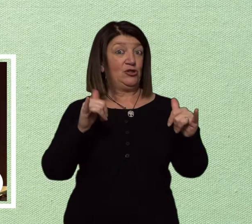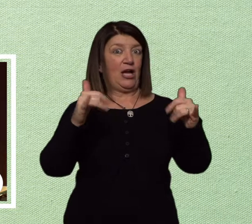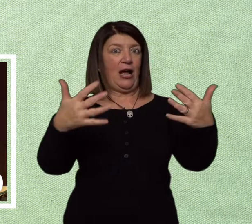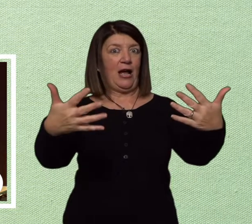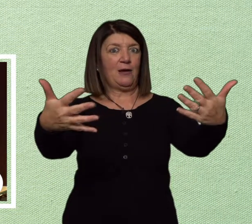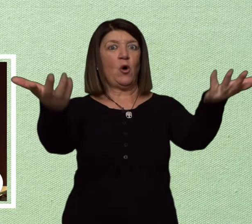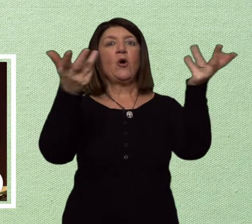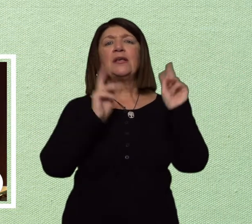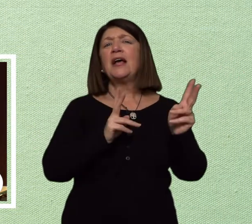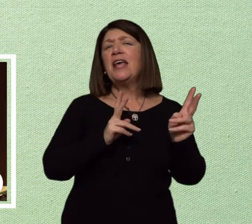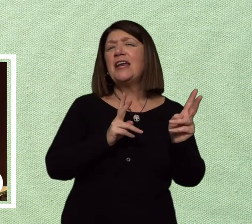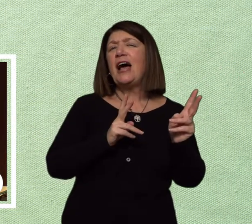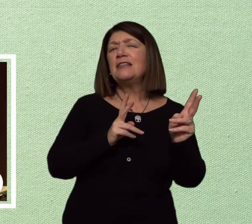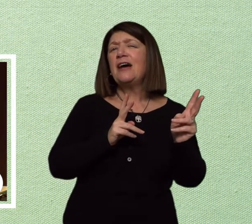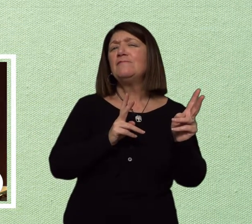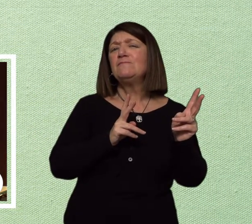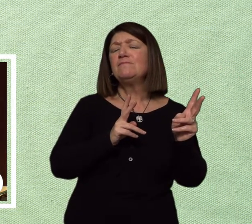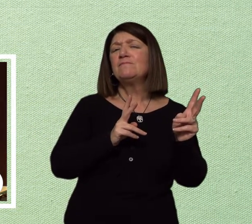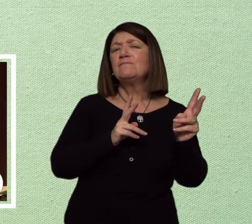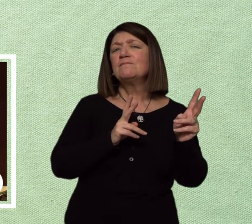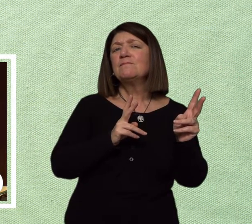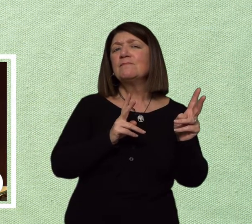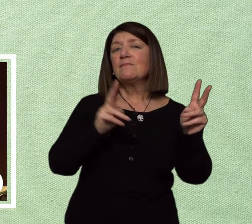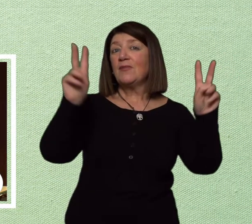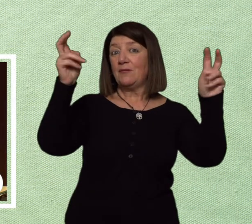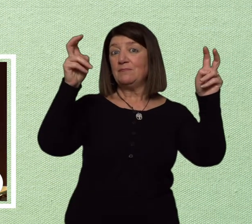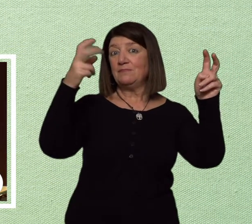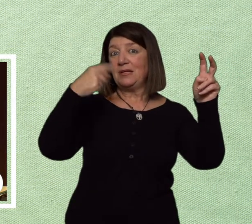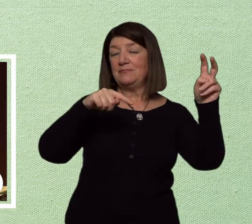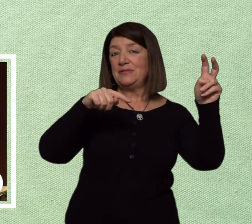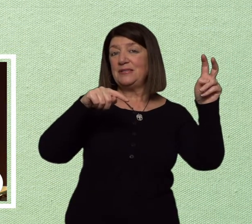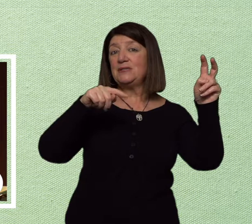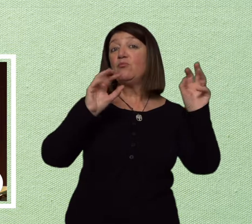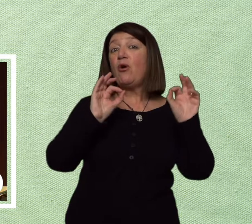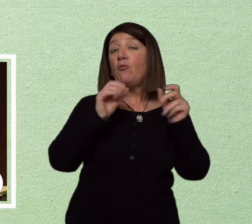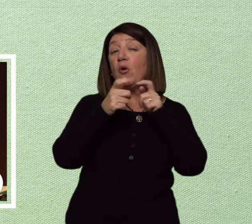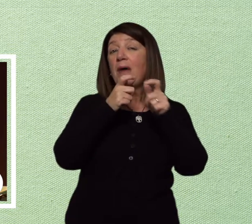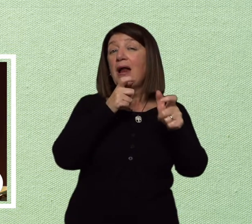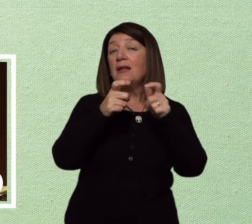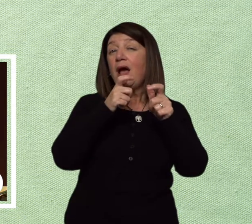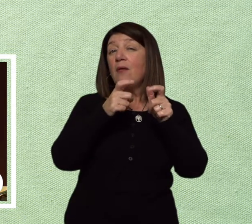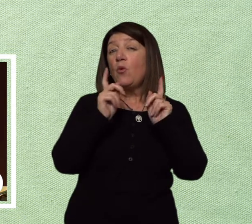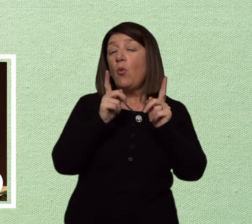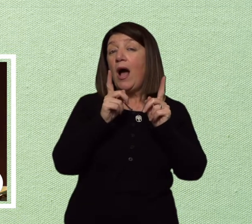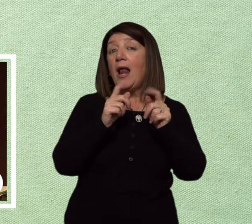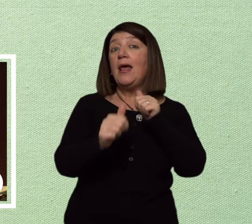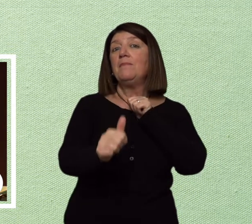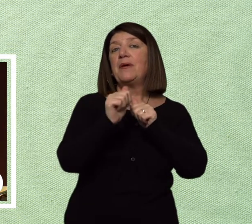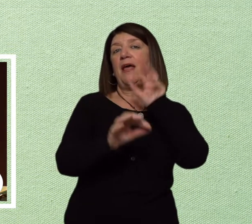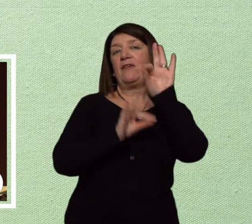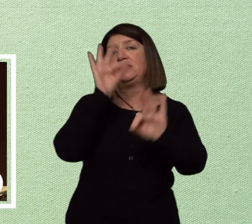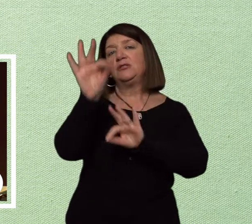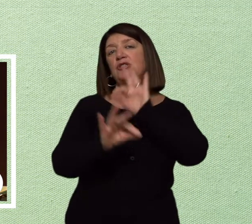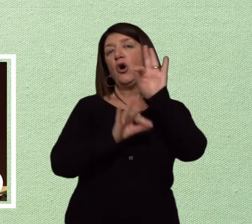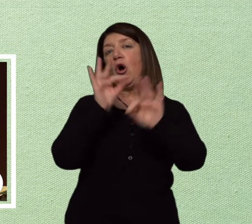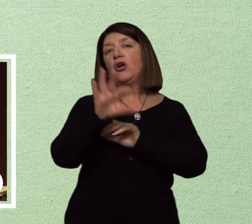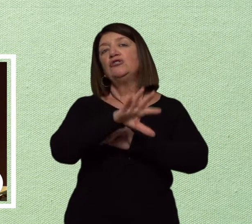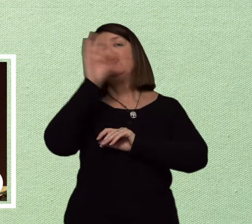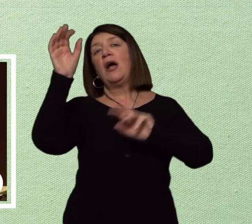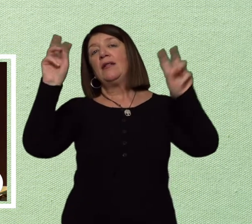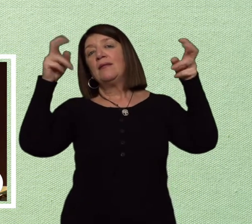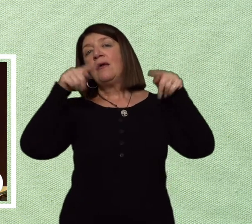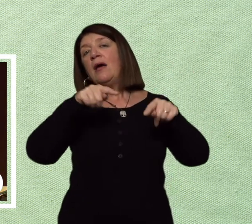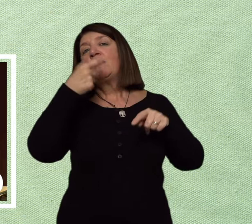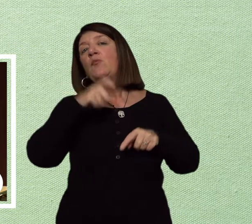appunto parlando di prevenzione. Perché abbiamo scelto il tema della prevenzione? Perché da